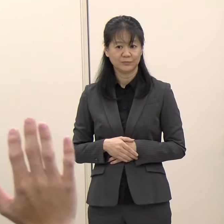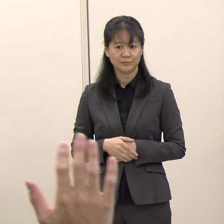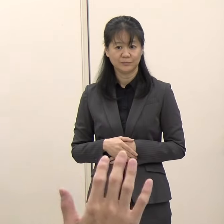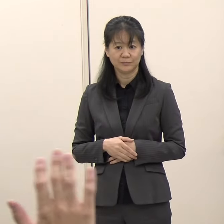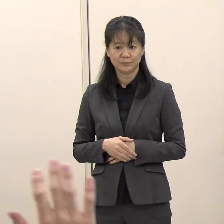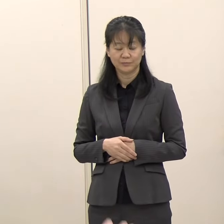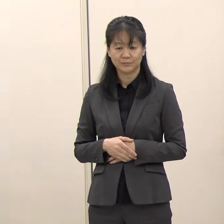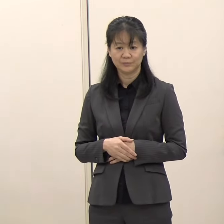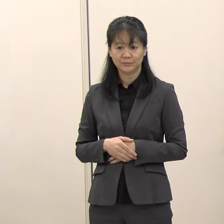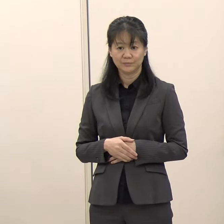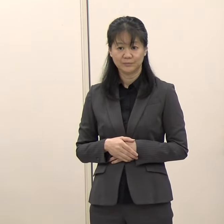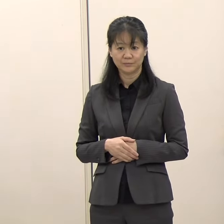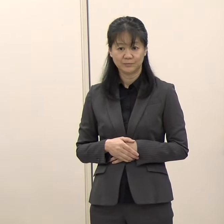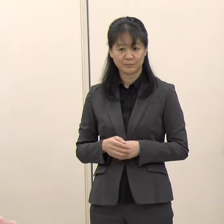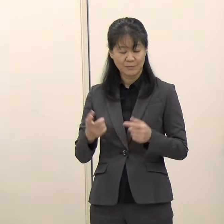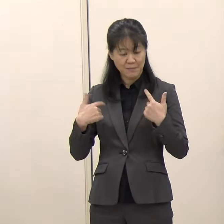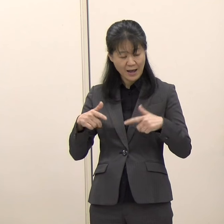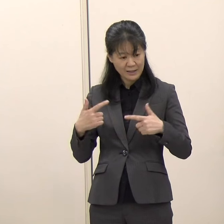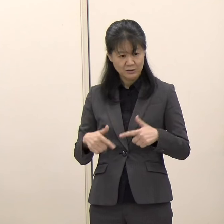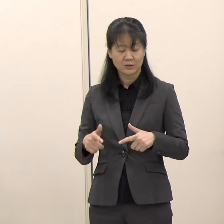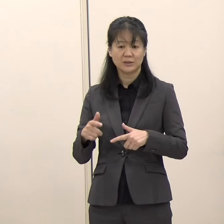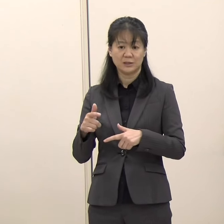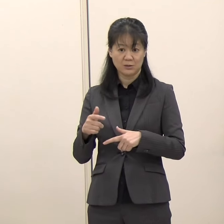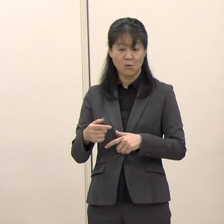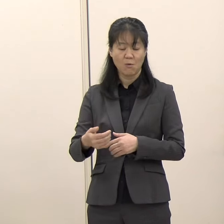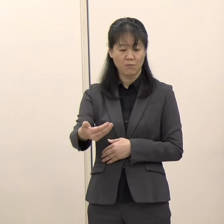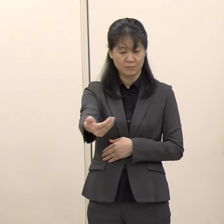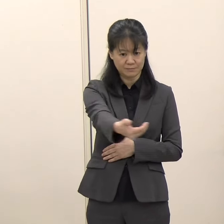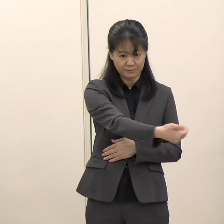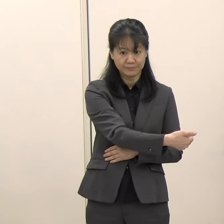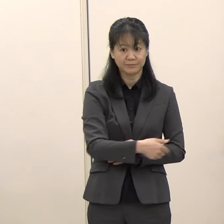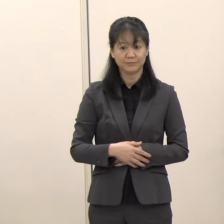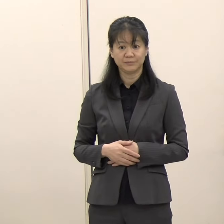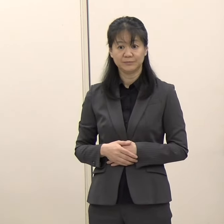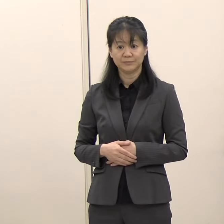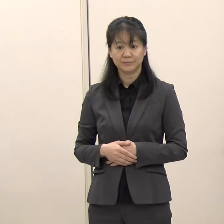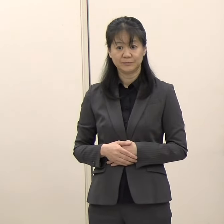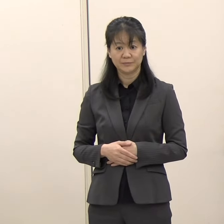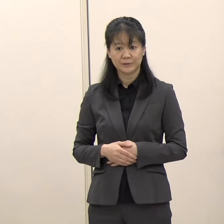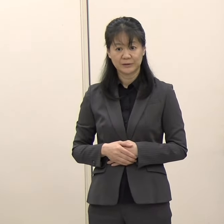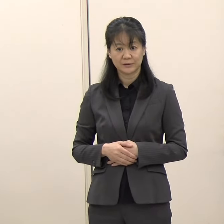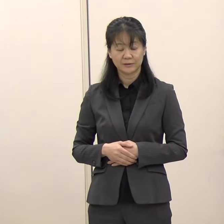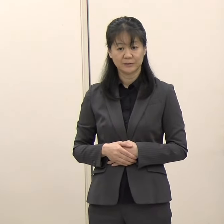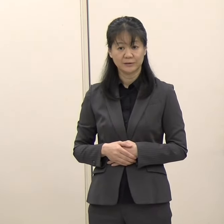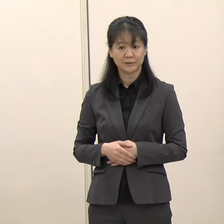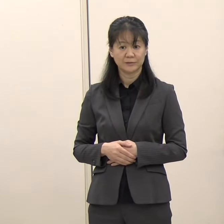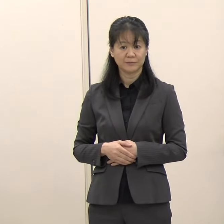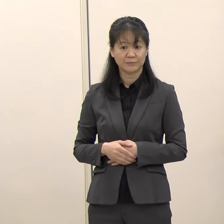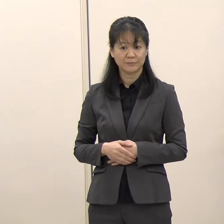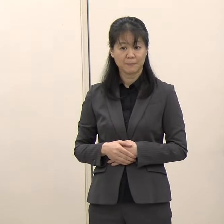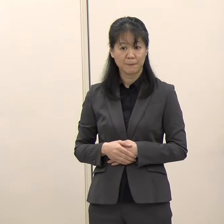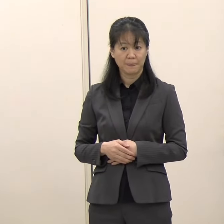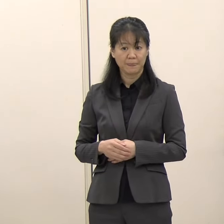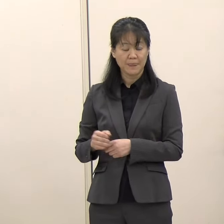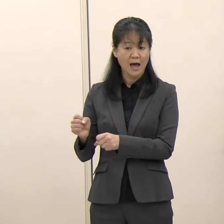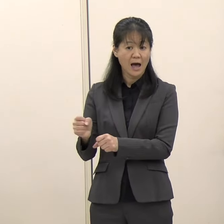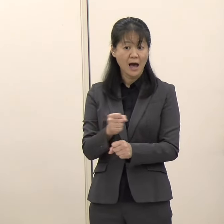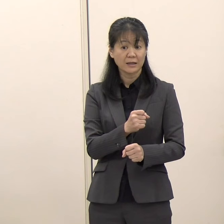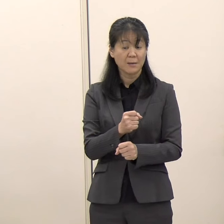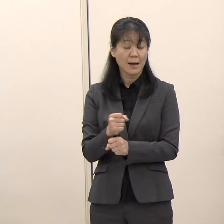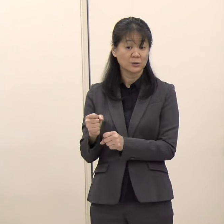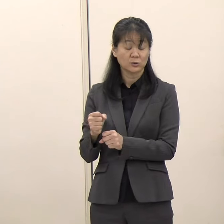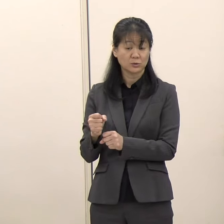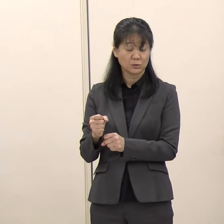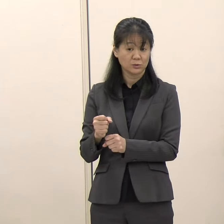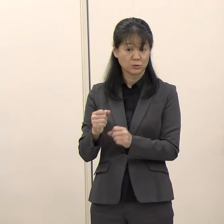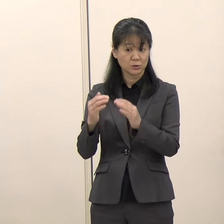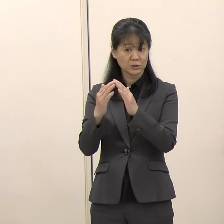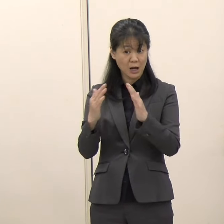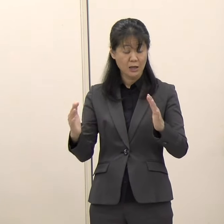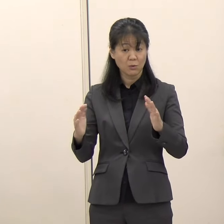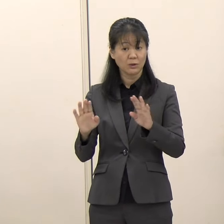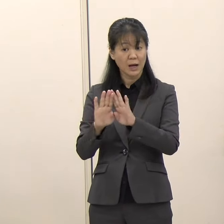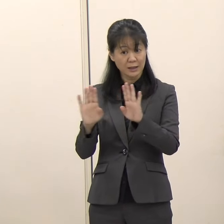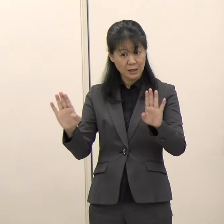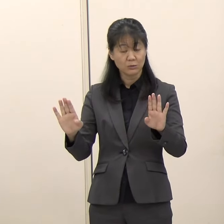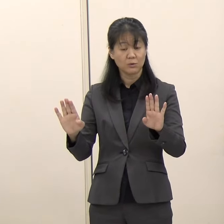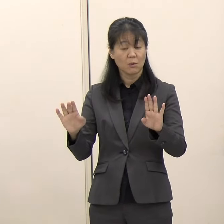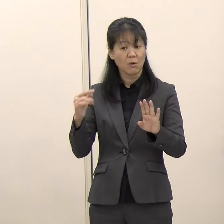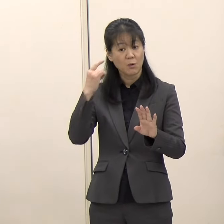（毎日新聞）今の質問に関連してですが、知事は衆院予定候補の会合というか励ます会とかにも出られている行事があると思いますが、公示後そういうことはあり得るのですか。